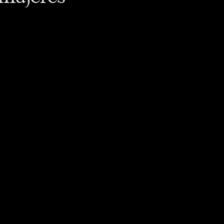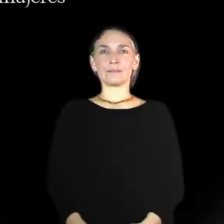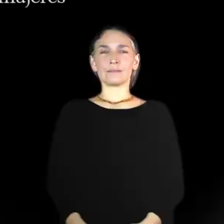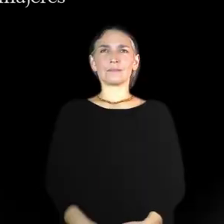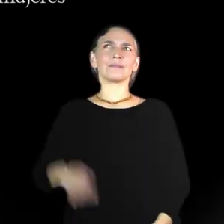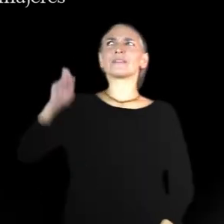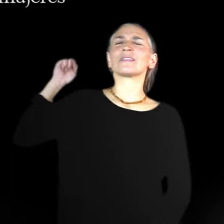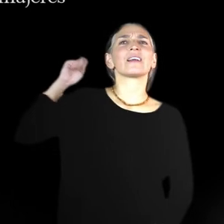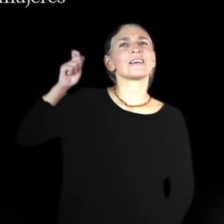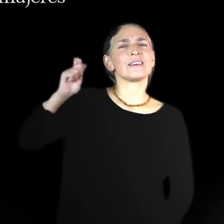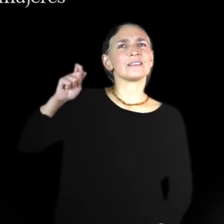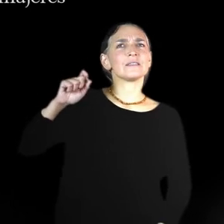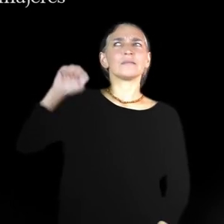Golpes a la puerta – ¿Quién es?